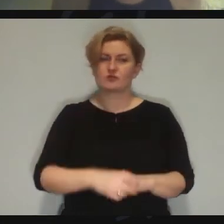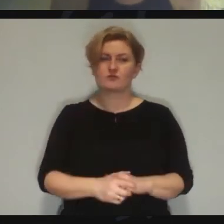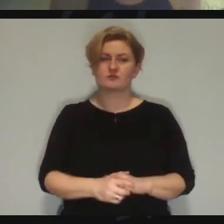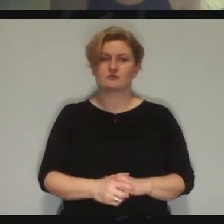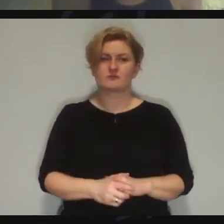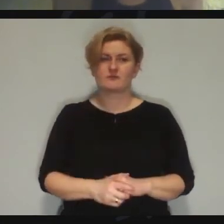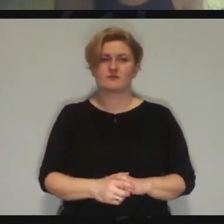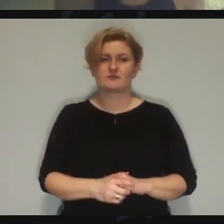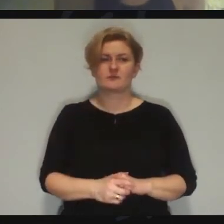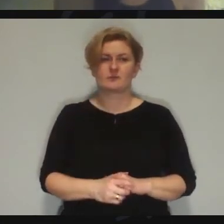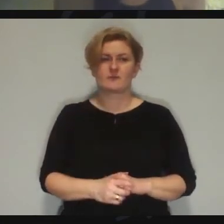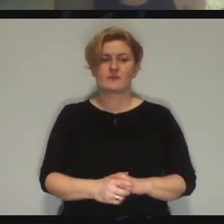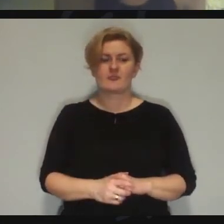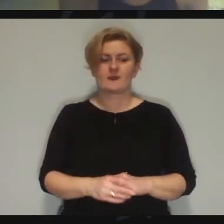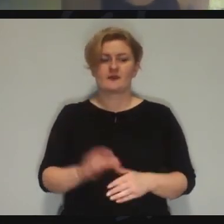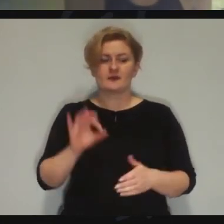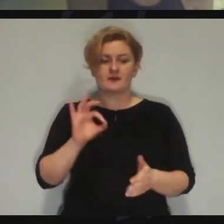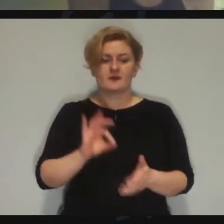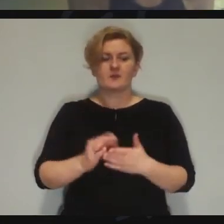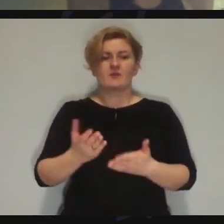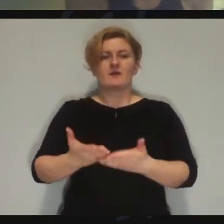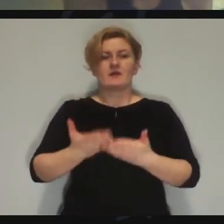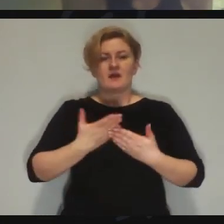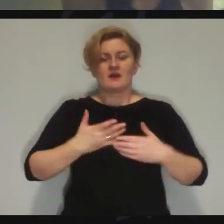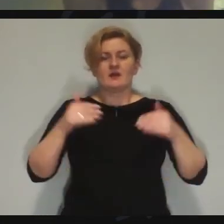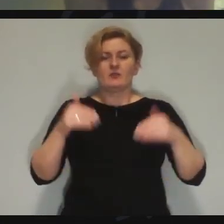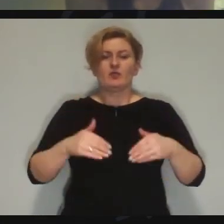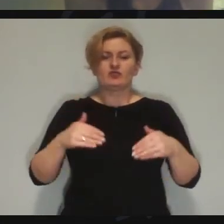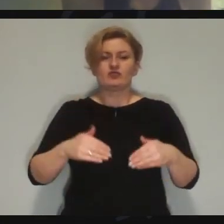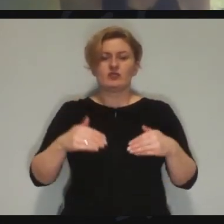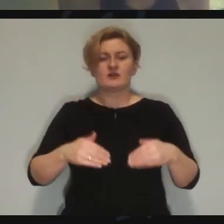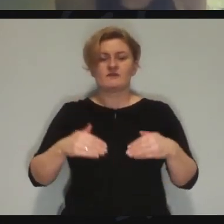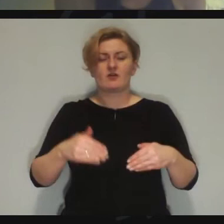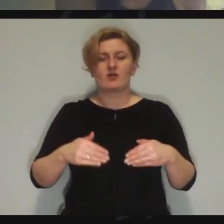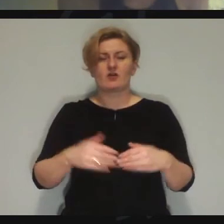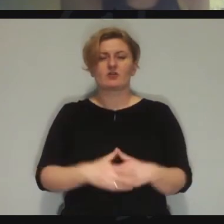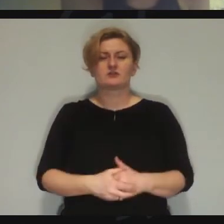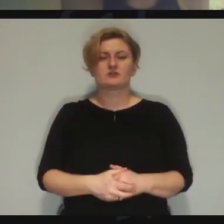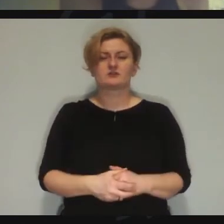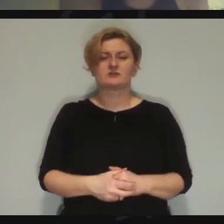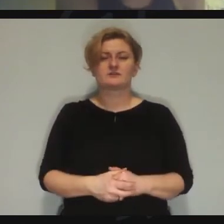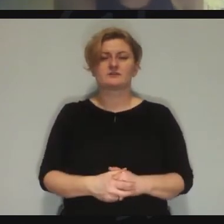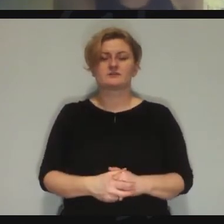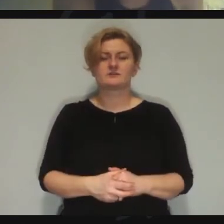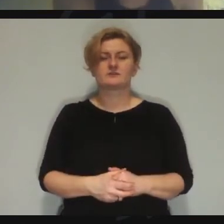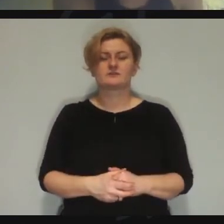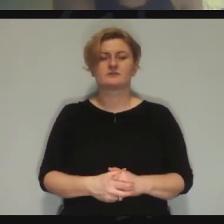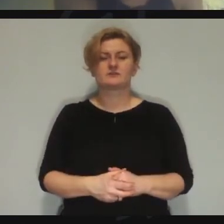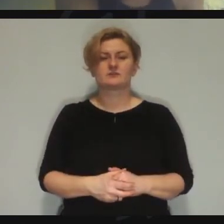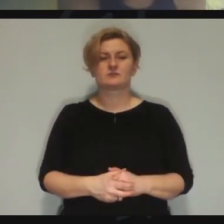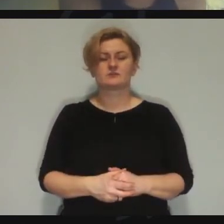Wiola: Na pewno daje możliwość budowania relacji,